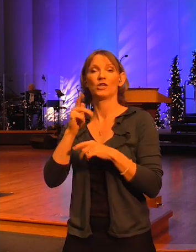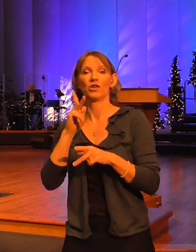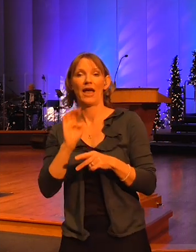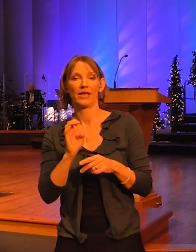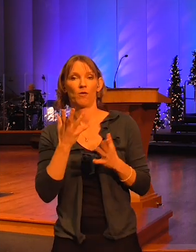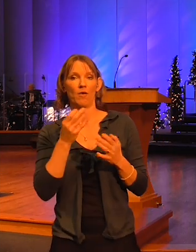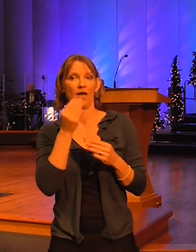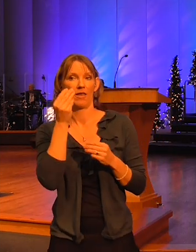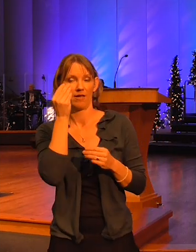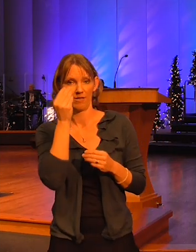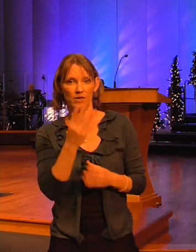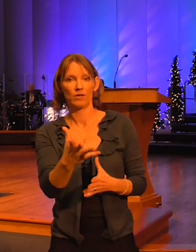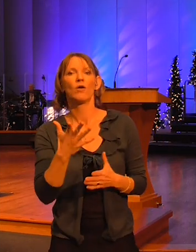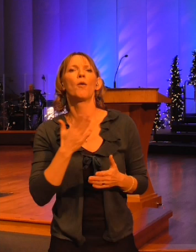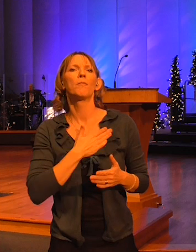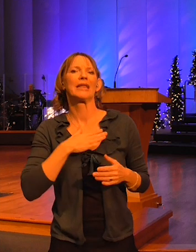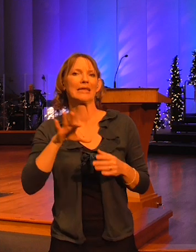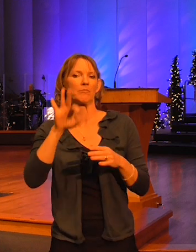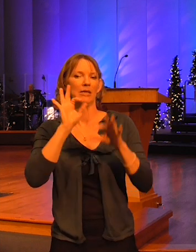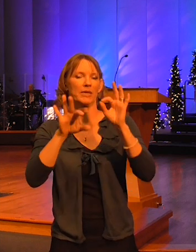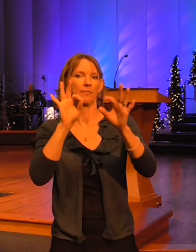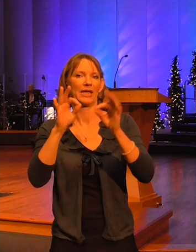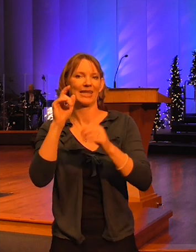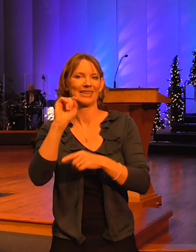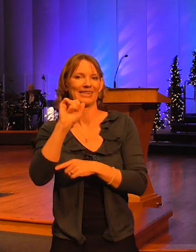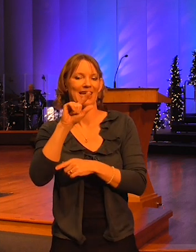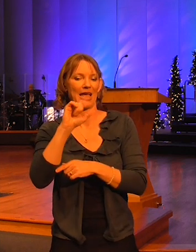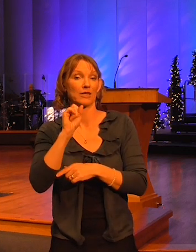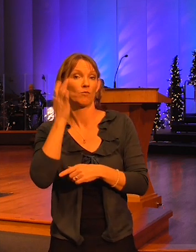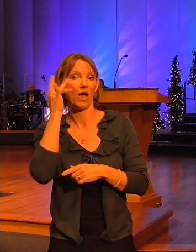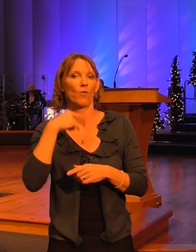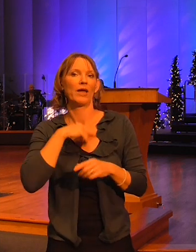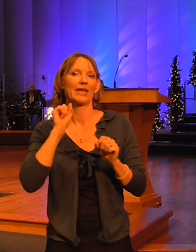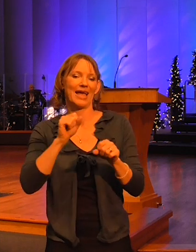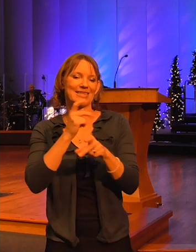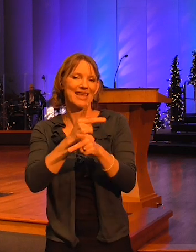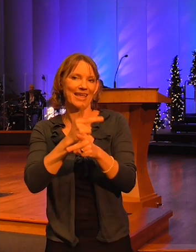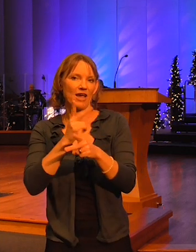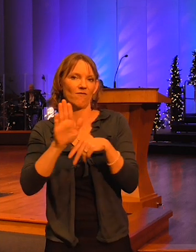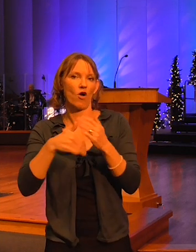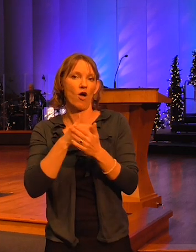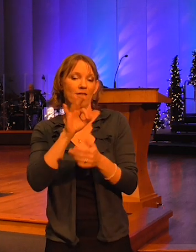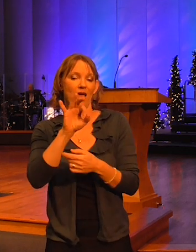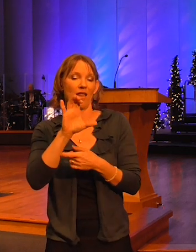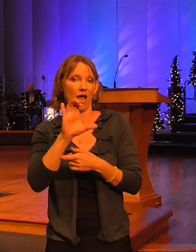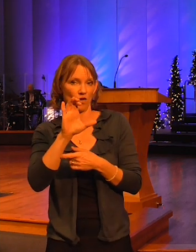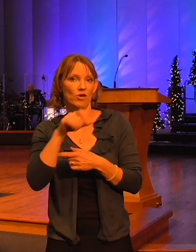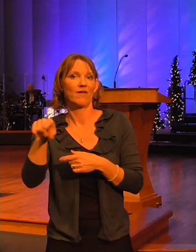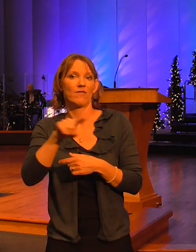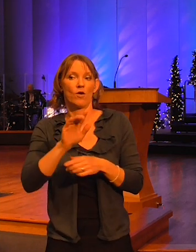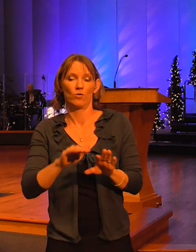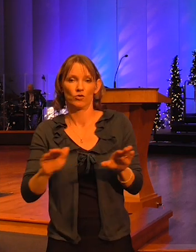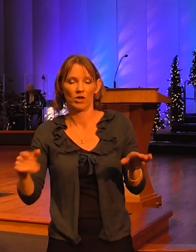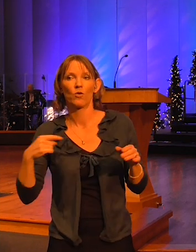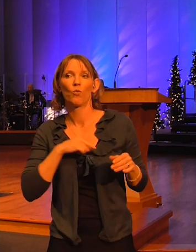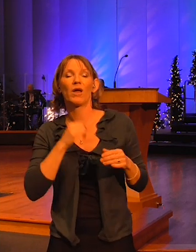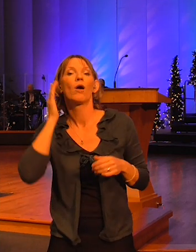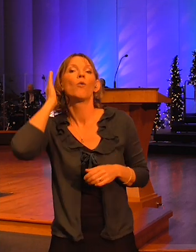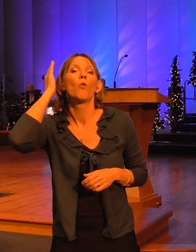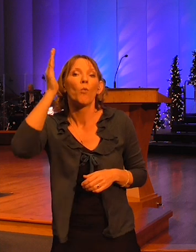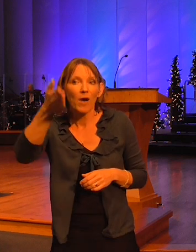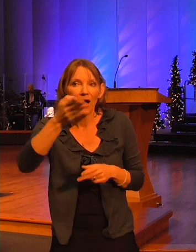etiquetas para que podamos cuidar a los 900 de esos niños, los cuidaremos pase lo que pase,